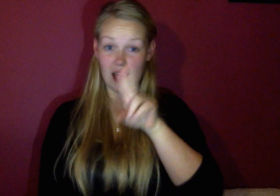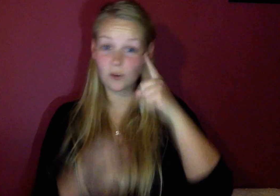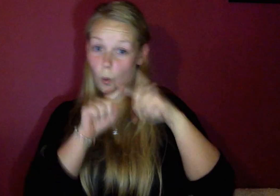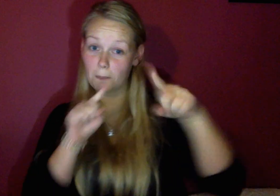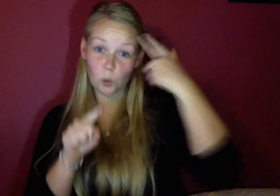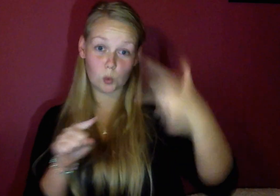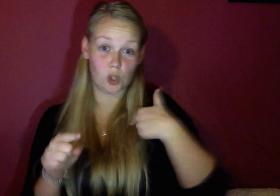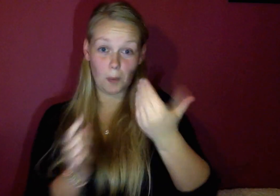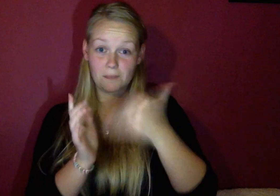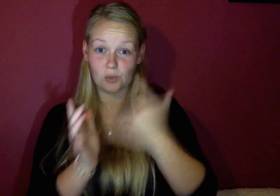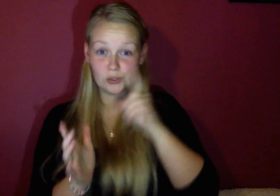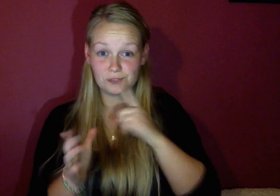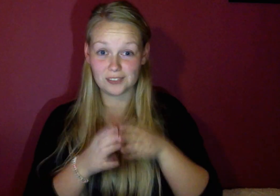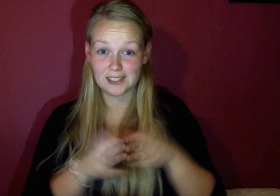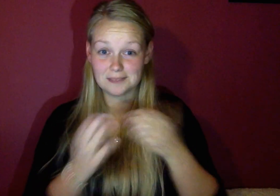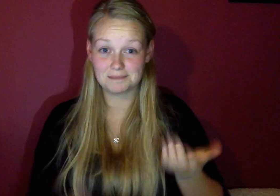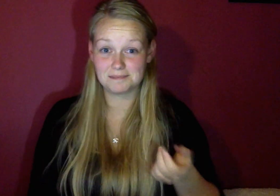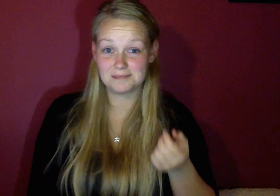Nu när audionomen tror jag kommer från en döv familj.